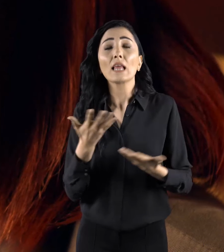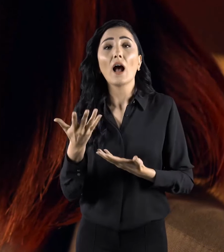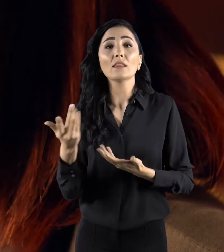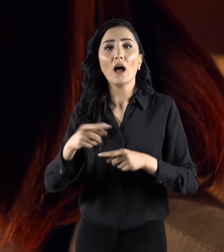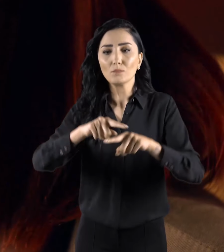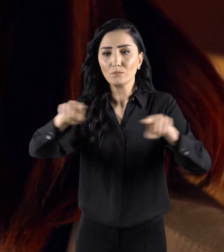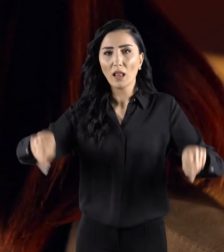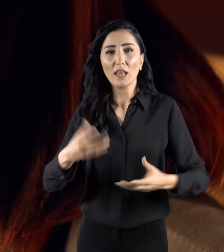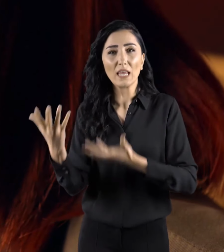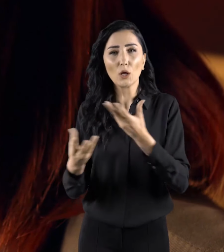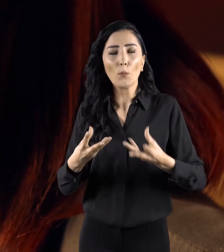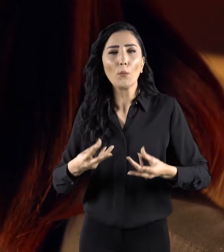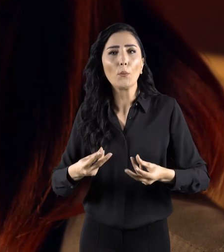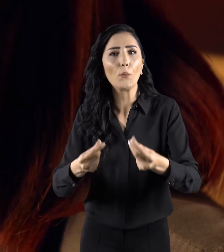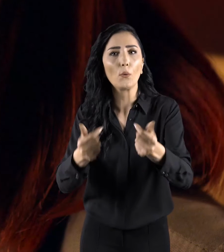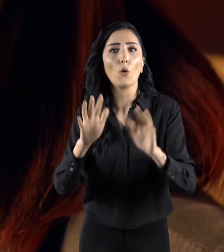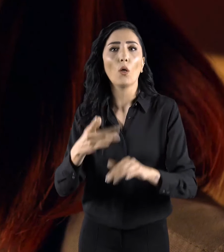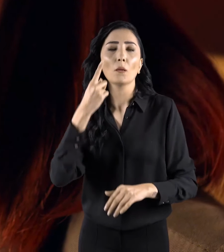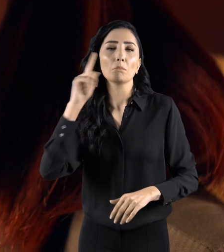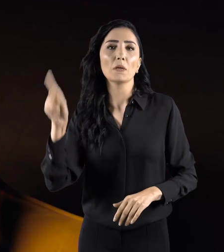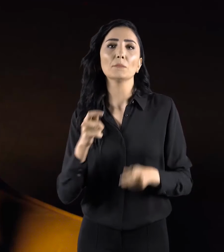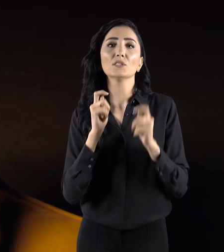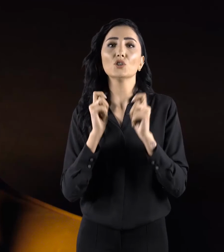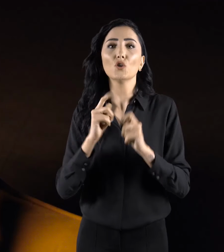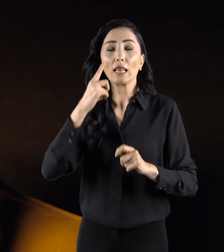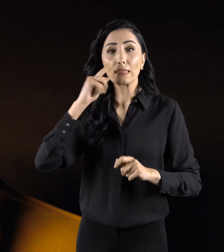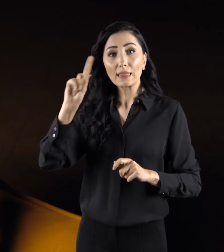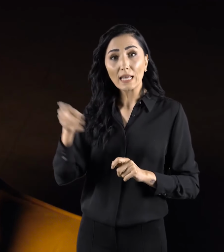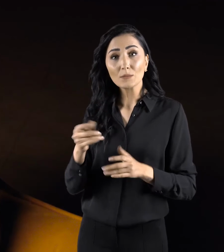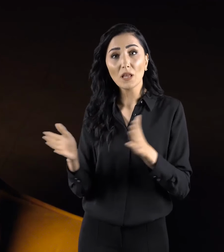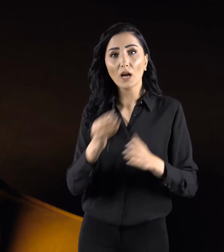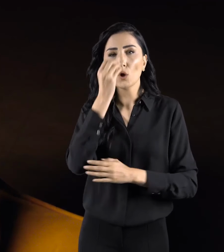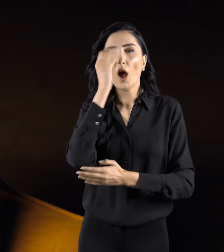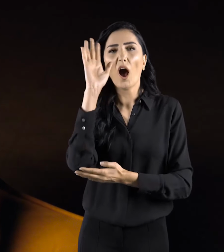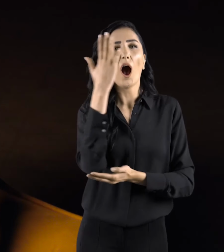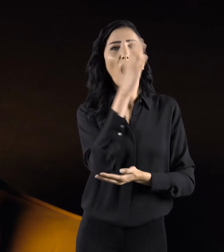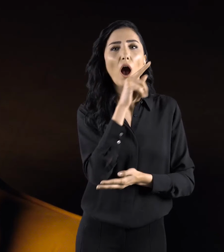kül olduğunun belirlenmesi şarttır. Tespitte ayrıca ağaç türü nispi nem, yükseklik,